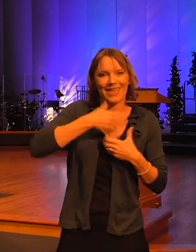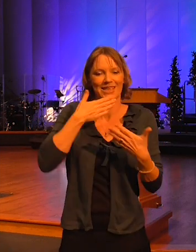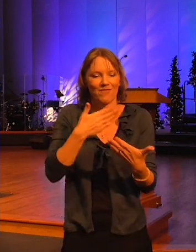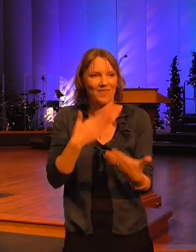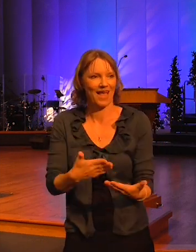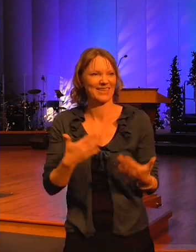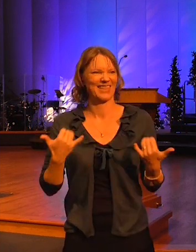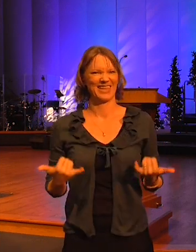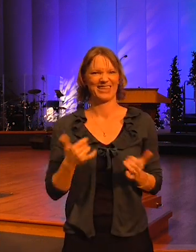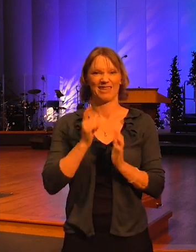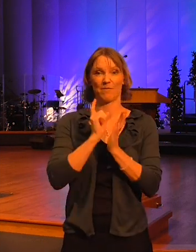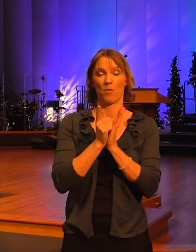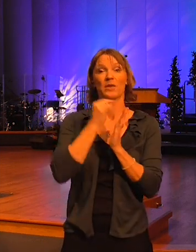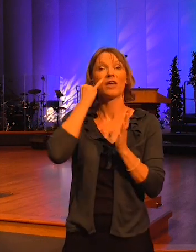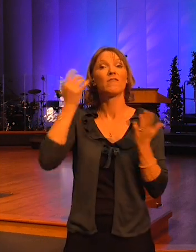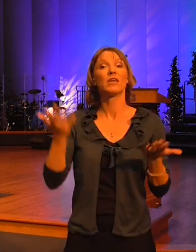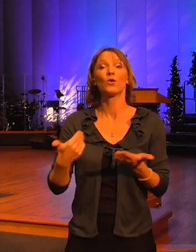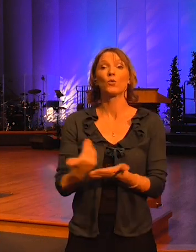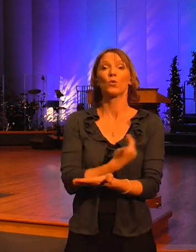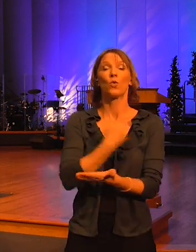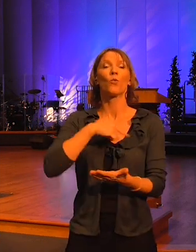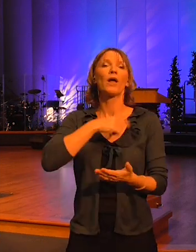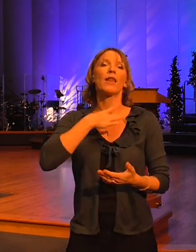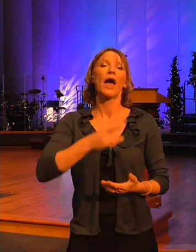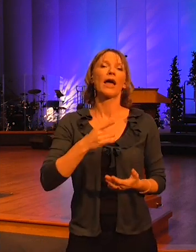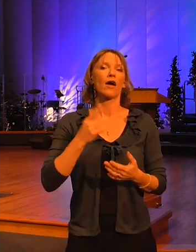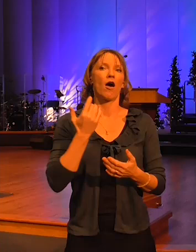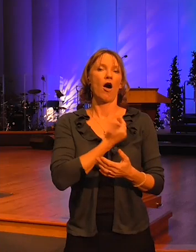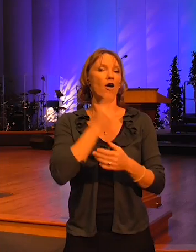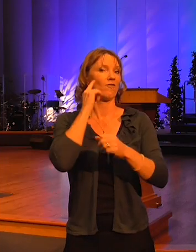nuevo aquí, nos encanta recitar nuestra visión y misión cada semana, aparecerá en las pantallas, si quieres